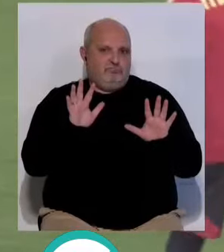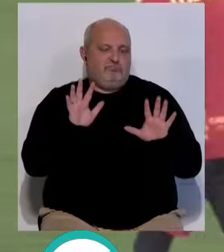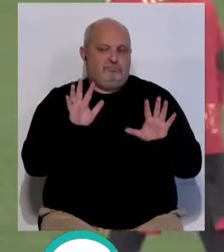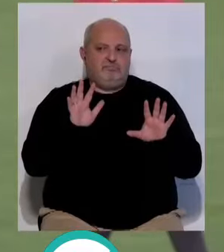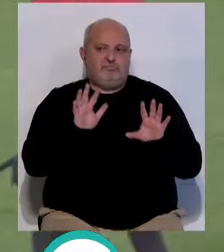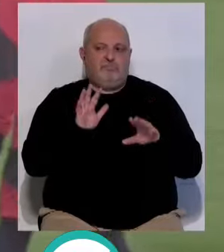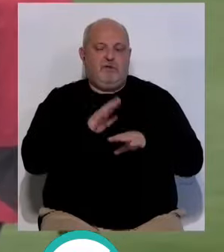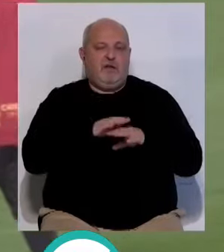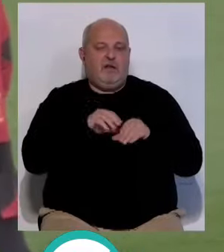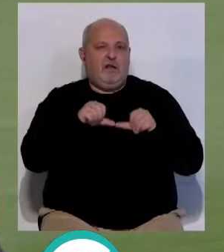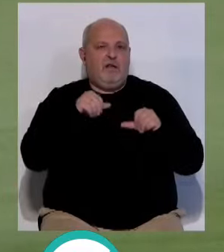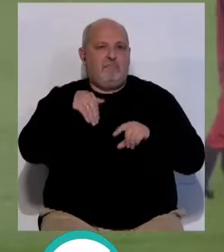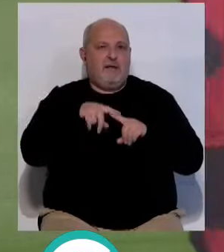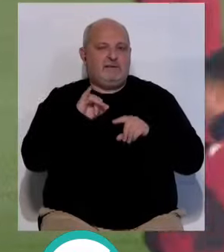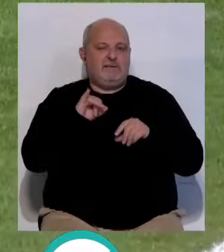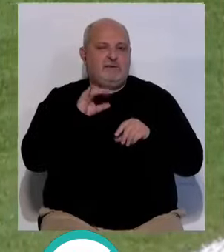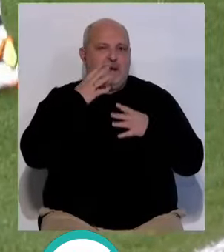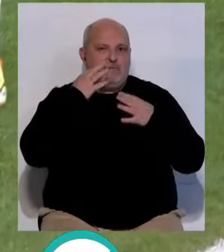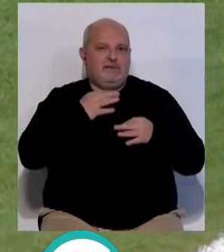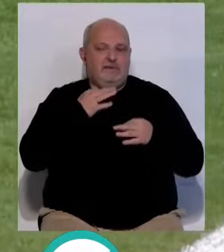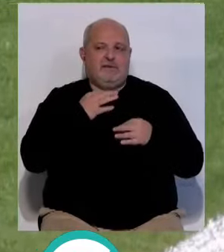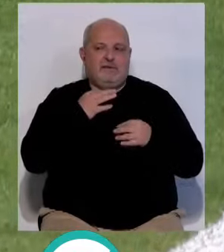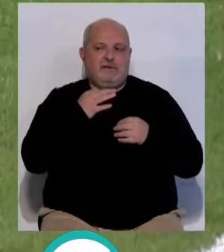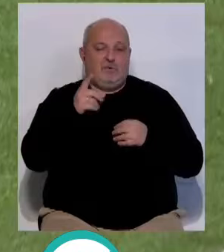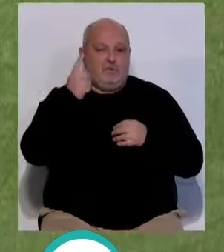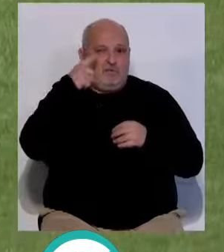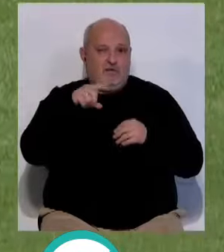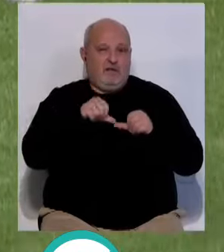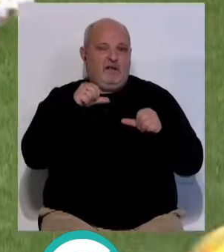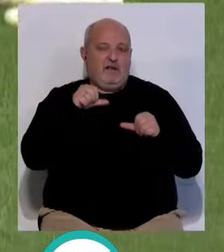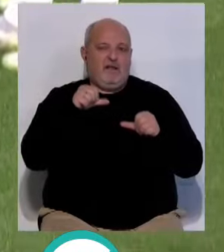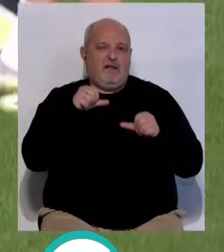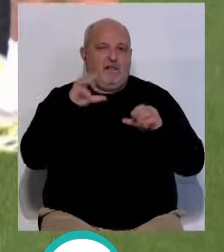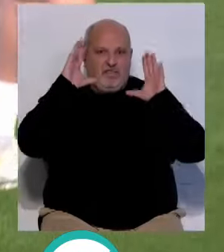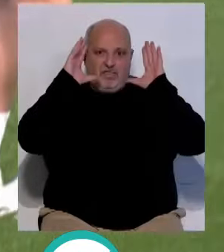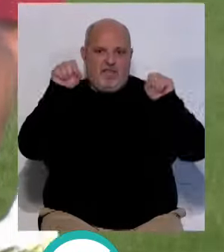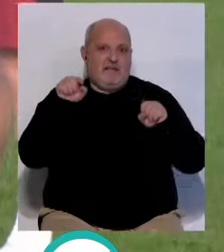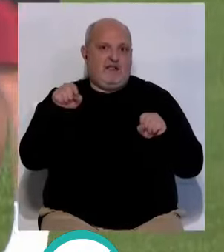porque la trayectoria de mii Es realmente tú lo sabes mejor que yo eneiro es el Celta es el Celta